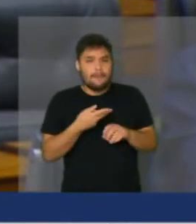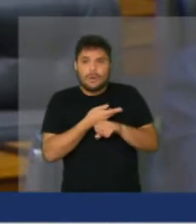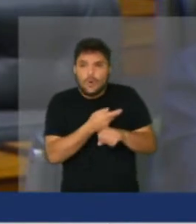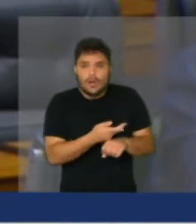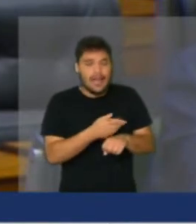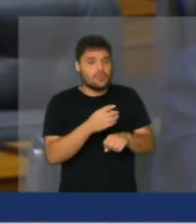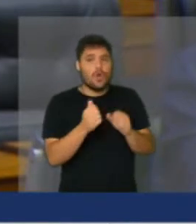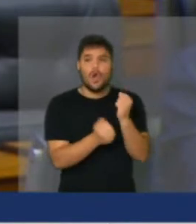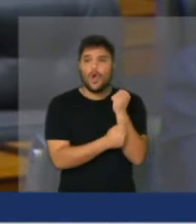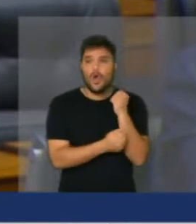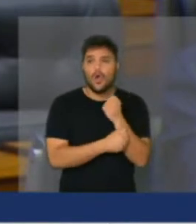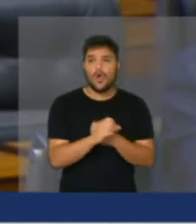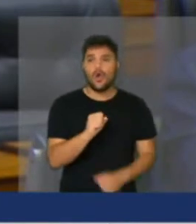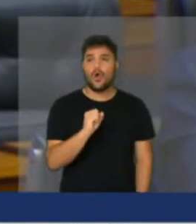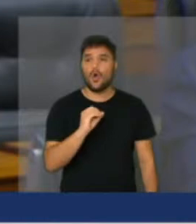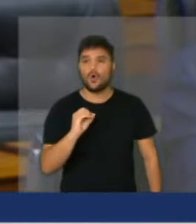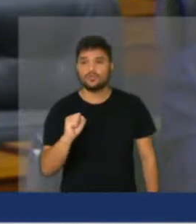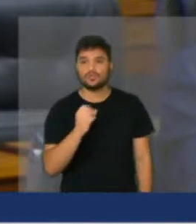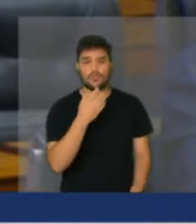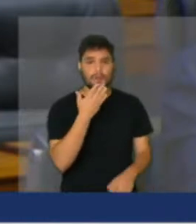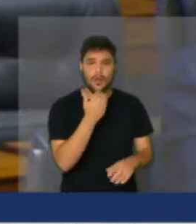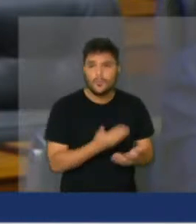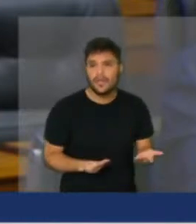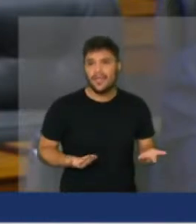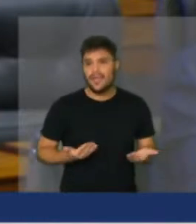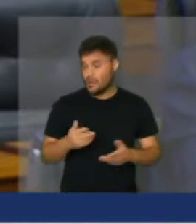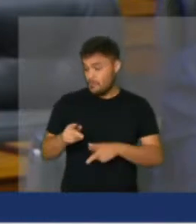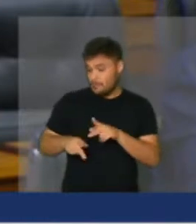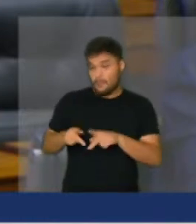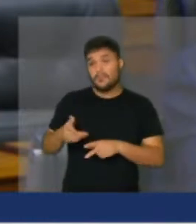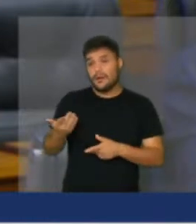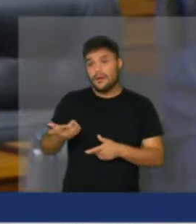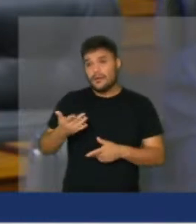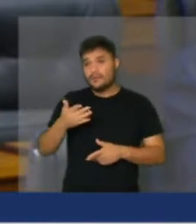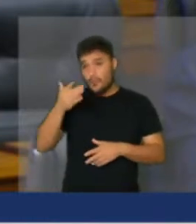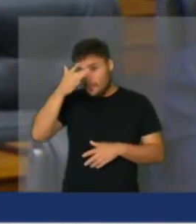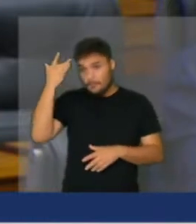LUCROU 14 MILHÕES JÁ ESTÃO NO PARAÍSO FISCAL.